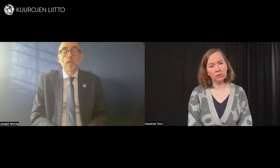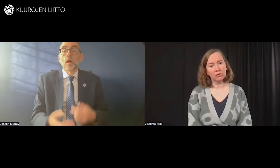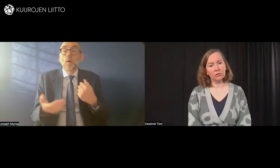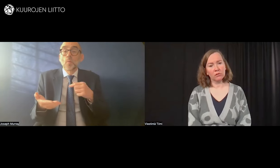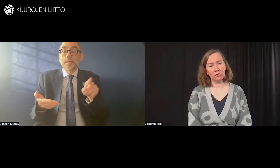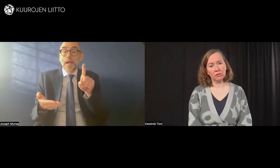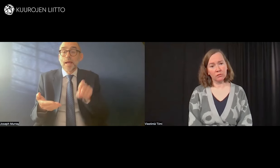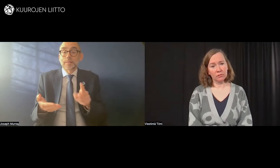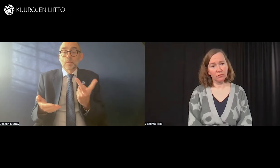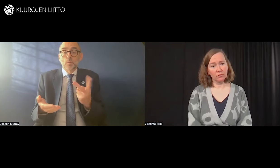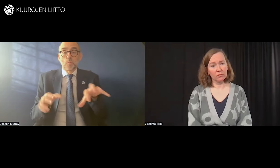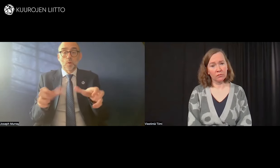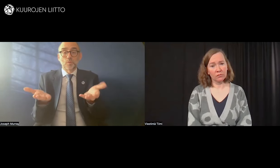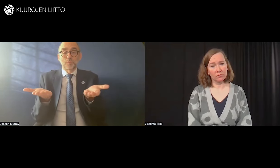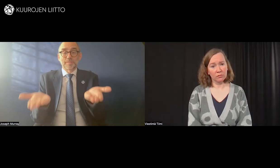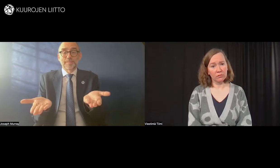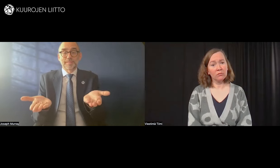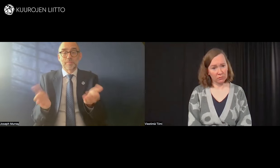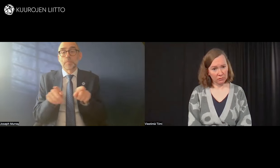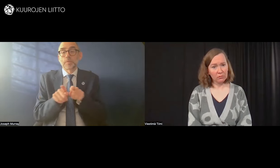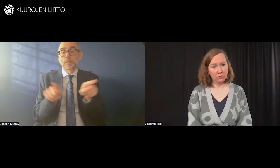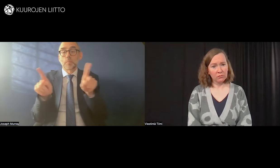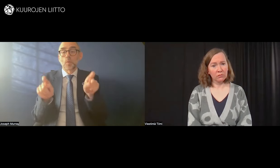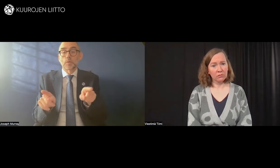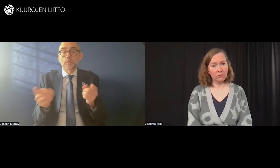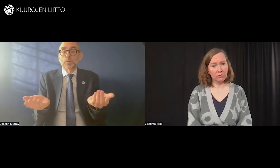Tämä edellämainittu kysymys kysyttiin molemmilta isäntämaaehdokkailta.